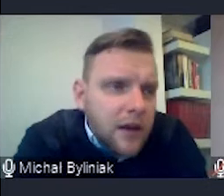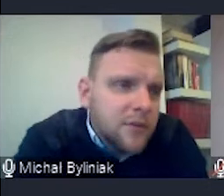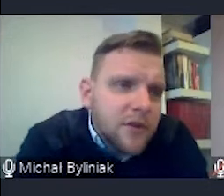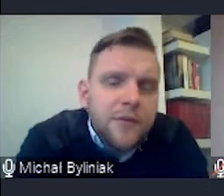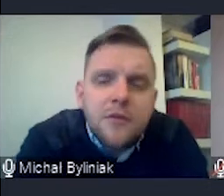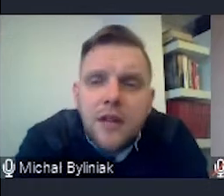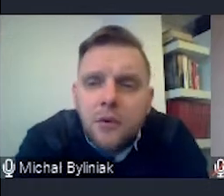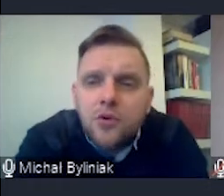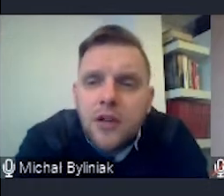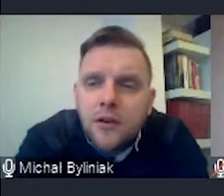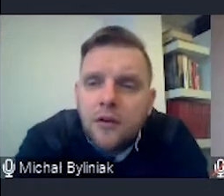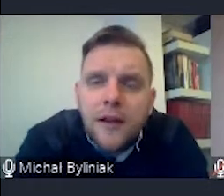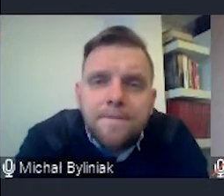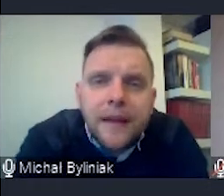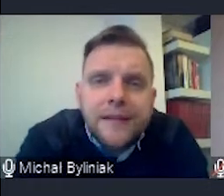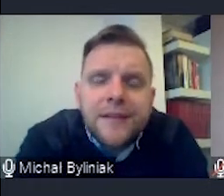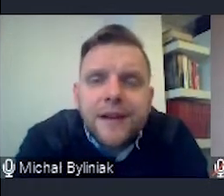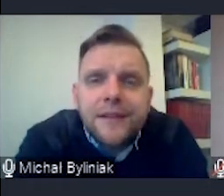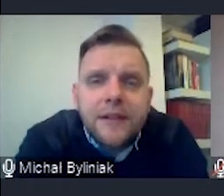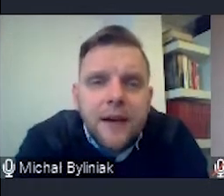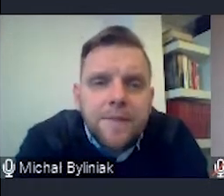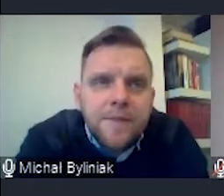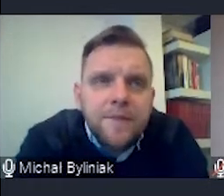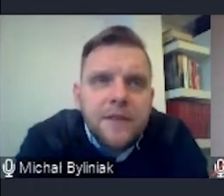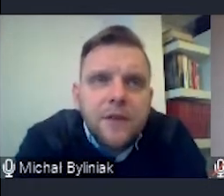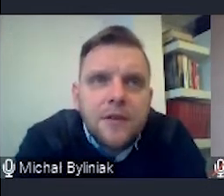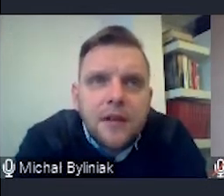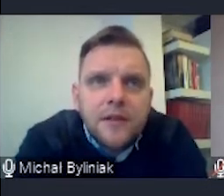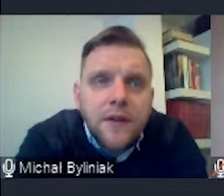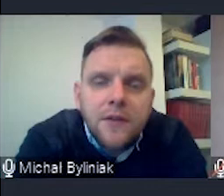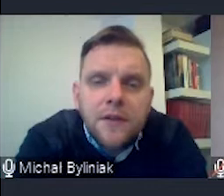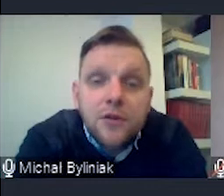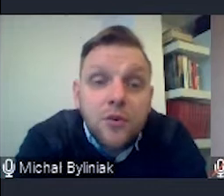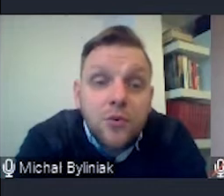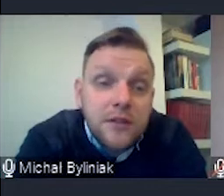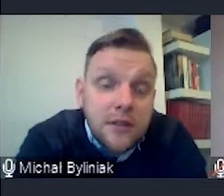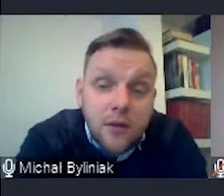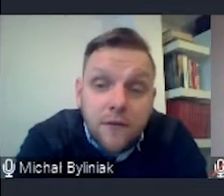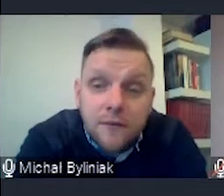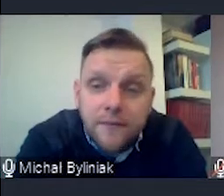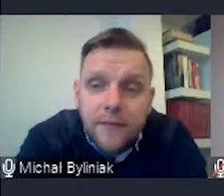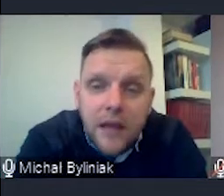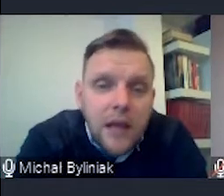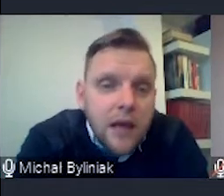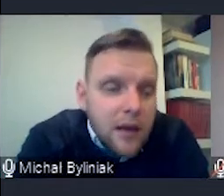w jakimś stopniu zostały uszczelnione te zagadnienia związane z kwalifikowalnością uczestników.